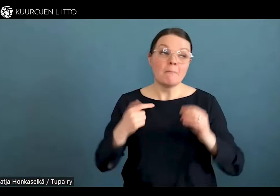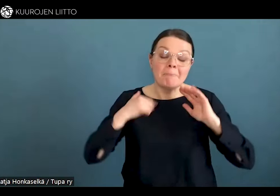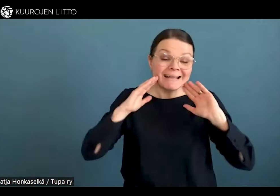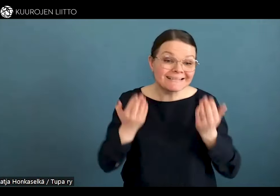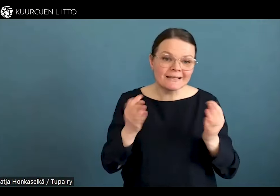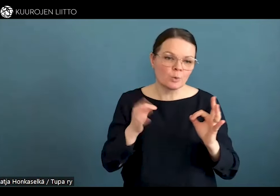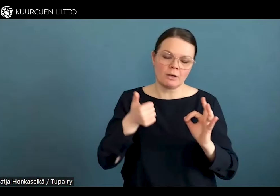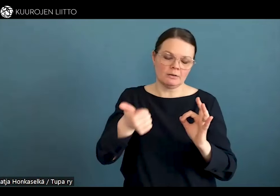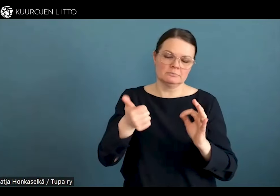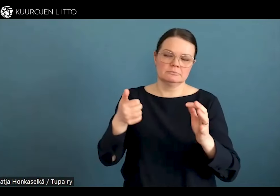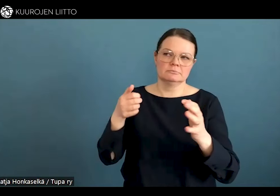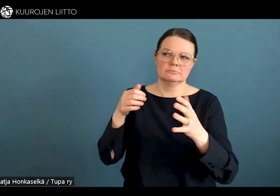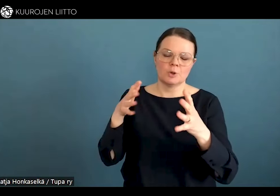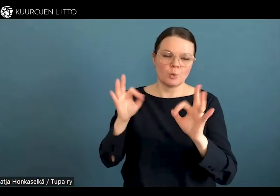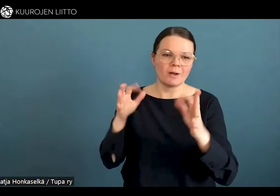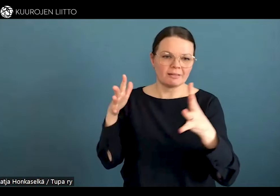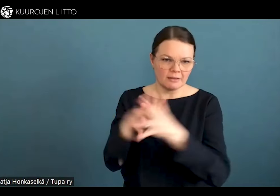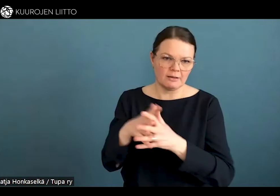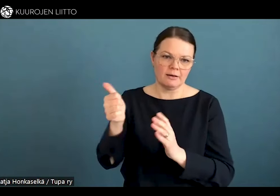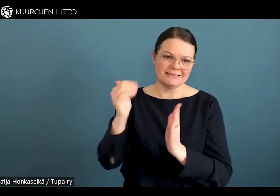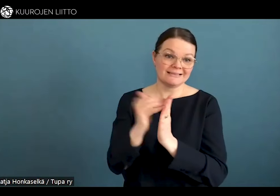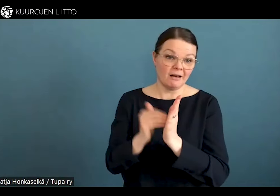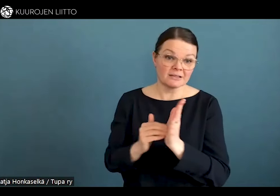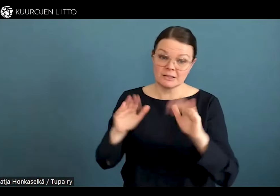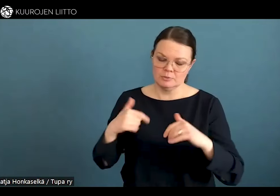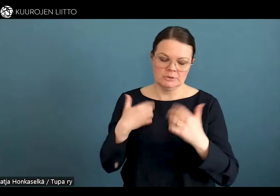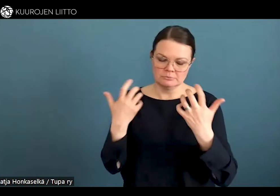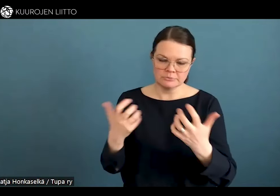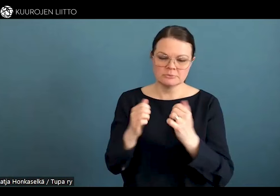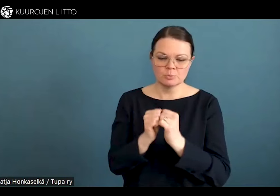En tiedä, kuinka tarkkaan Kela laskee nämä asiat, -